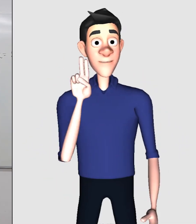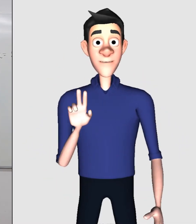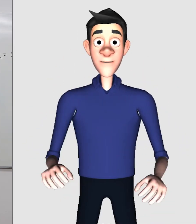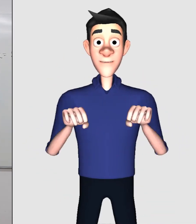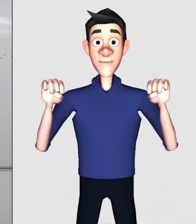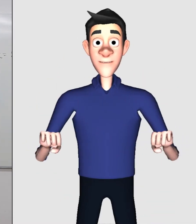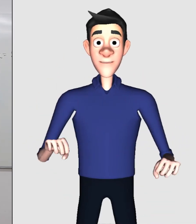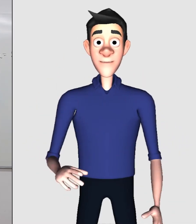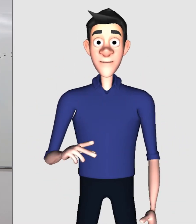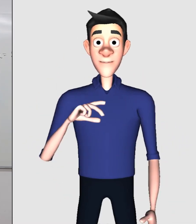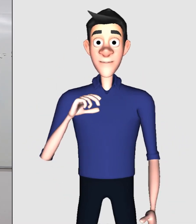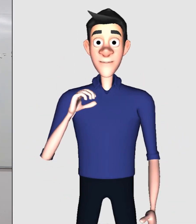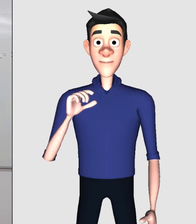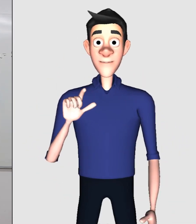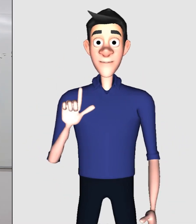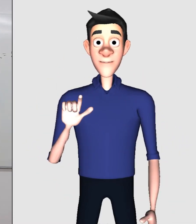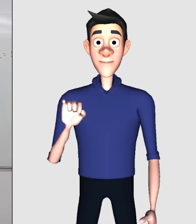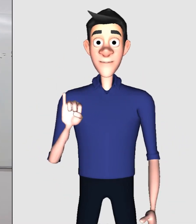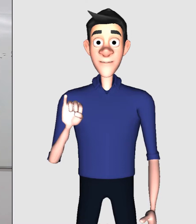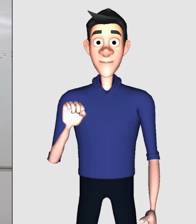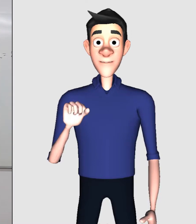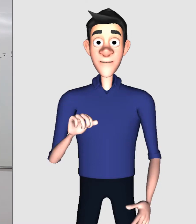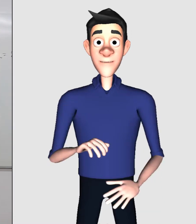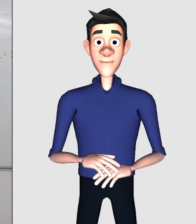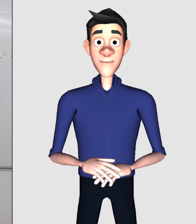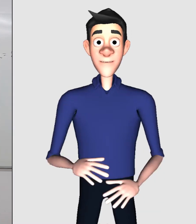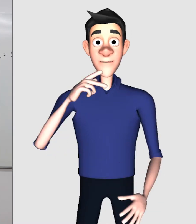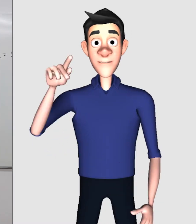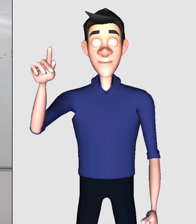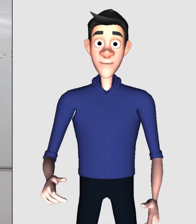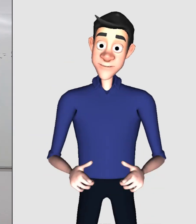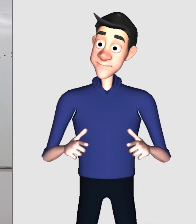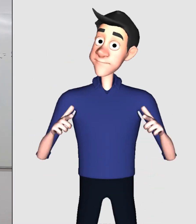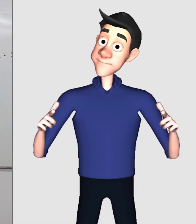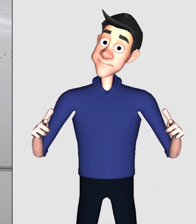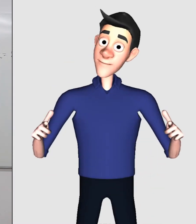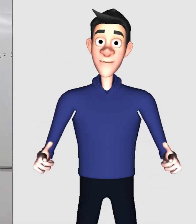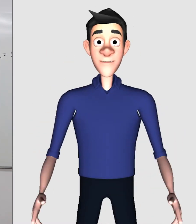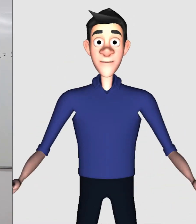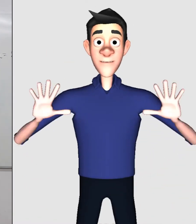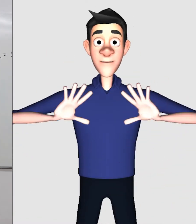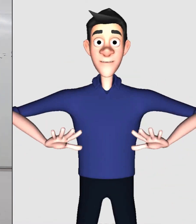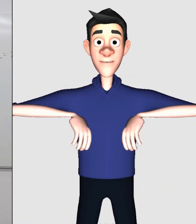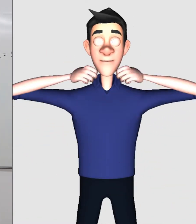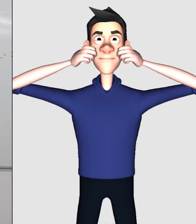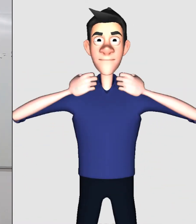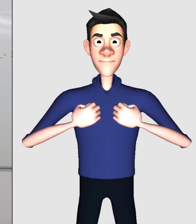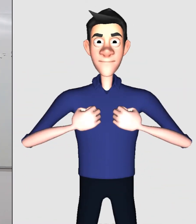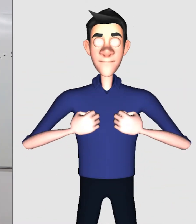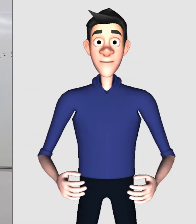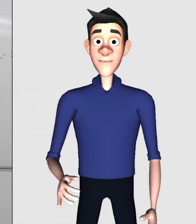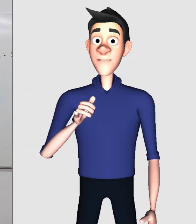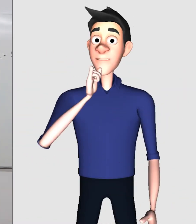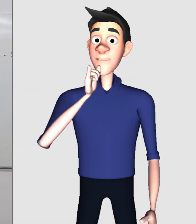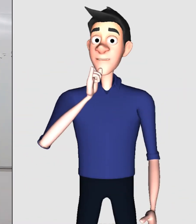Porque ganha força, mas tem que perder outra coisa, porque o trabalho tem que ser mesmo Vai se perder o deslocamento, que está escrito ali